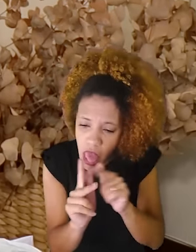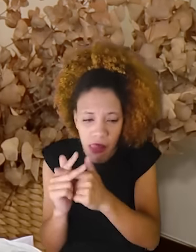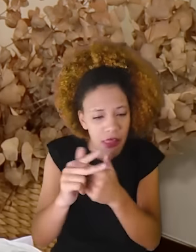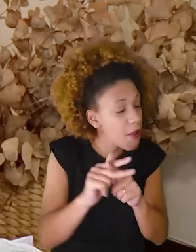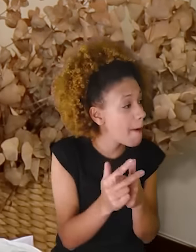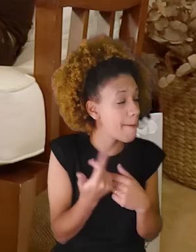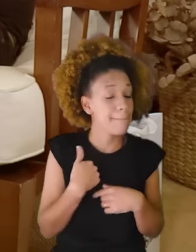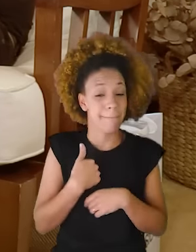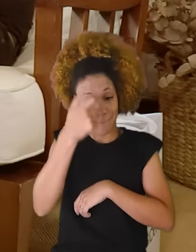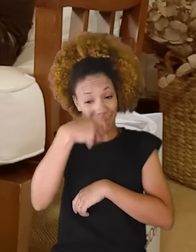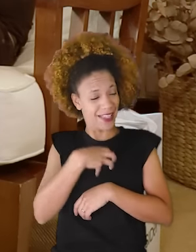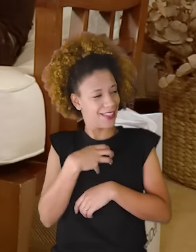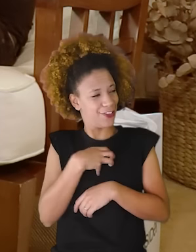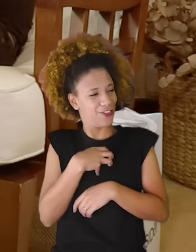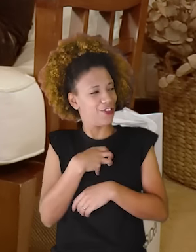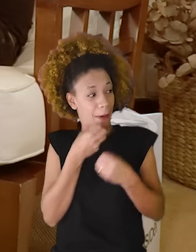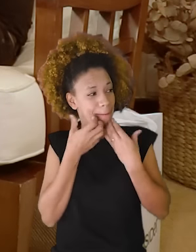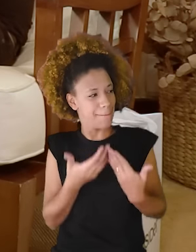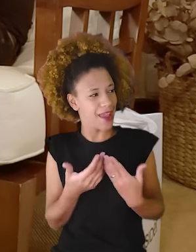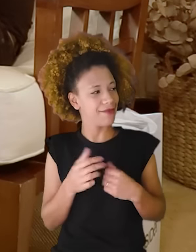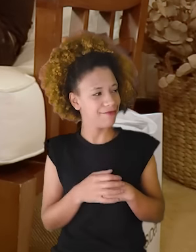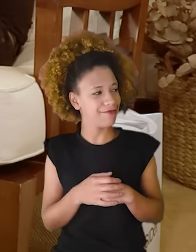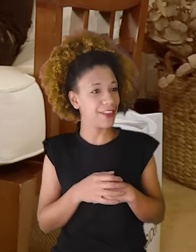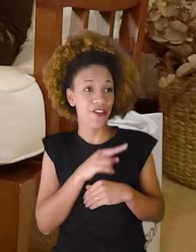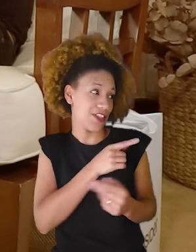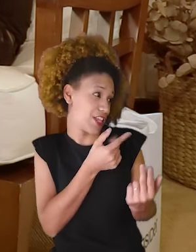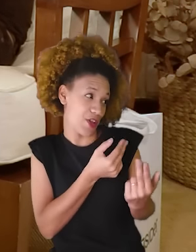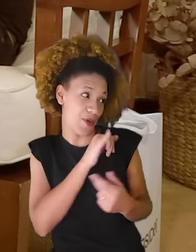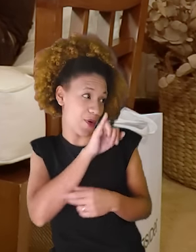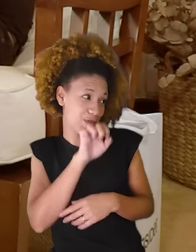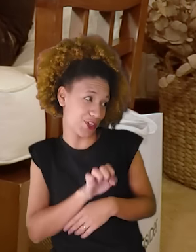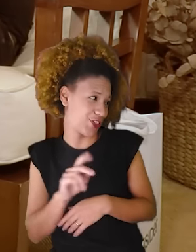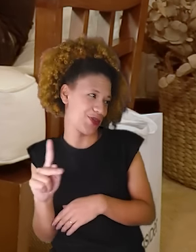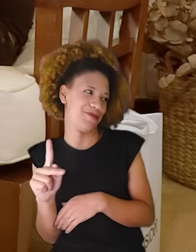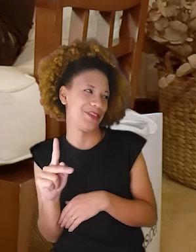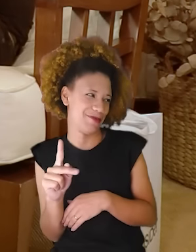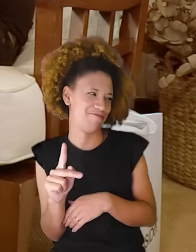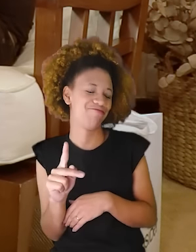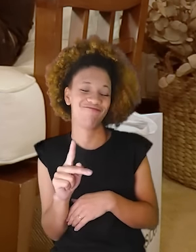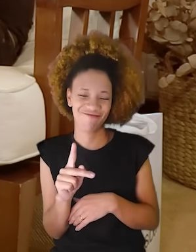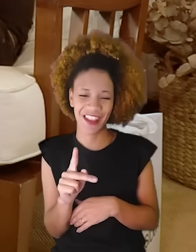se sentir útil em alguma coisa cara meu pai assim você pegou um jipe peguei um jip você acabou de